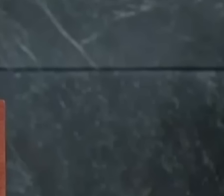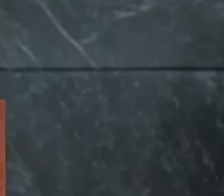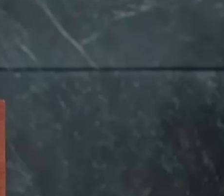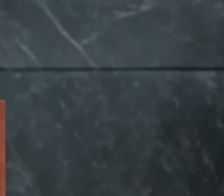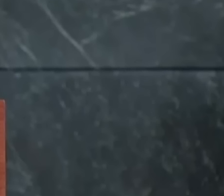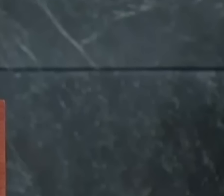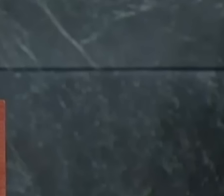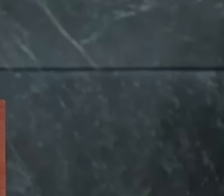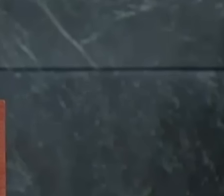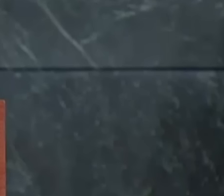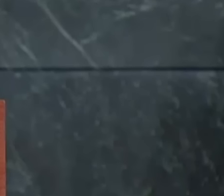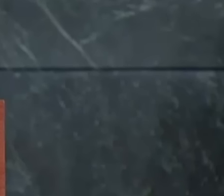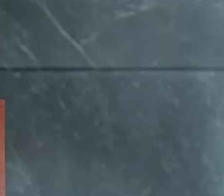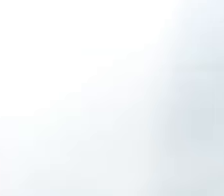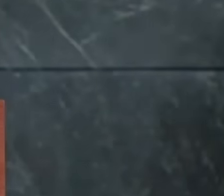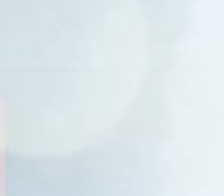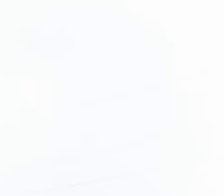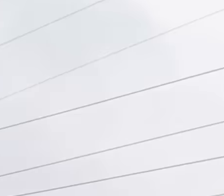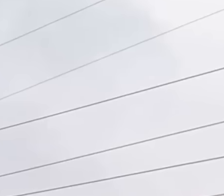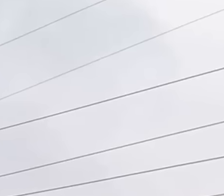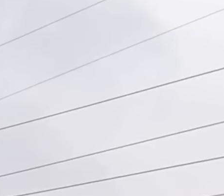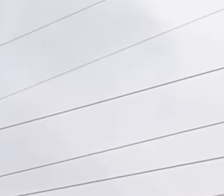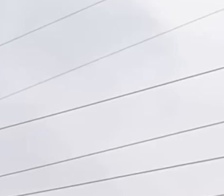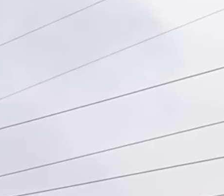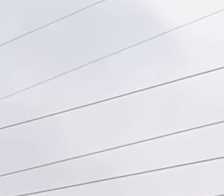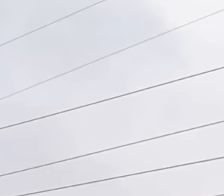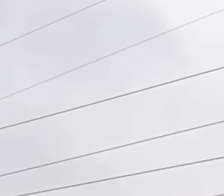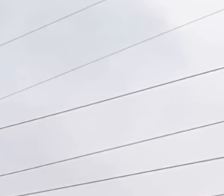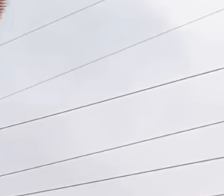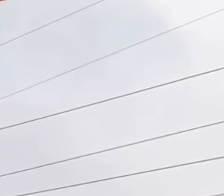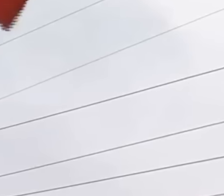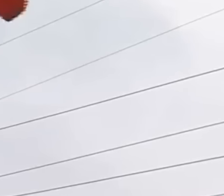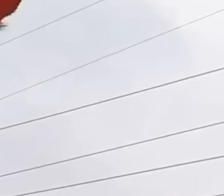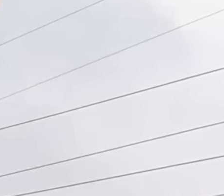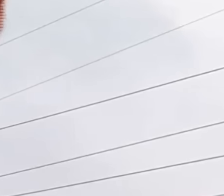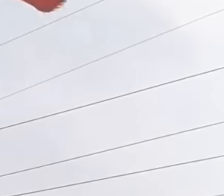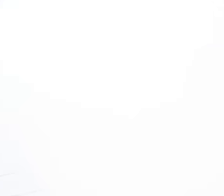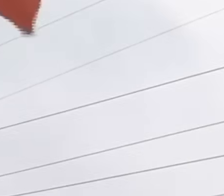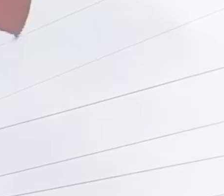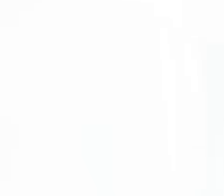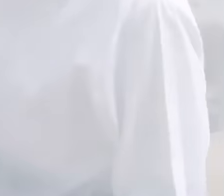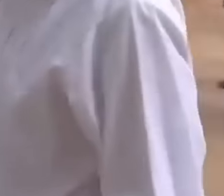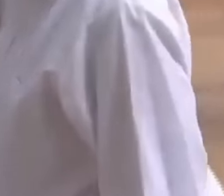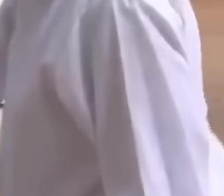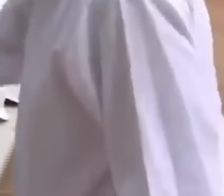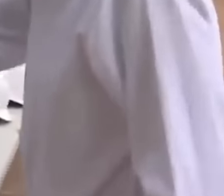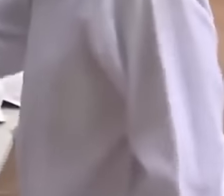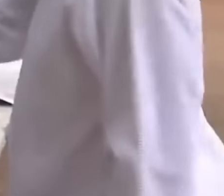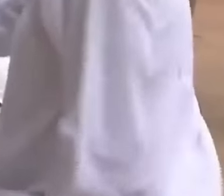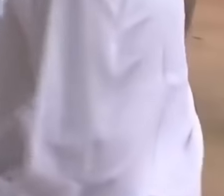por pieza. Pero el destino de México cambió. El presidente Andrés Manuel López Obrador llegó con